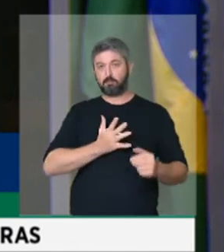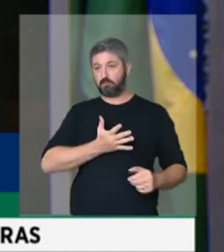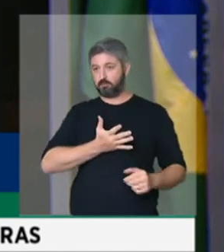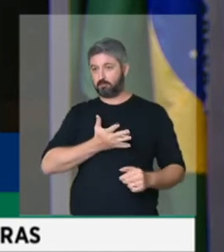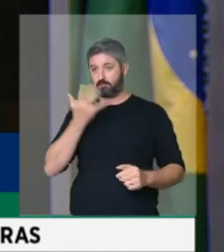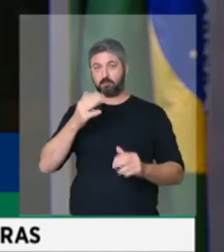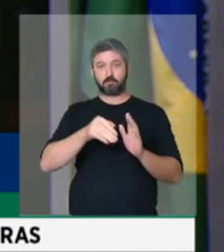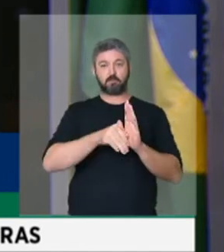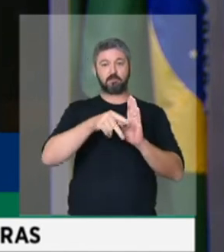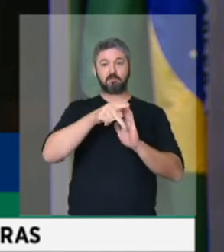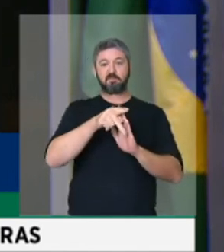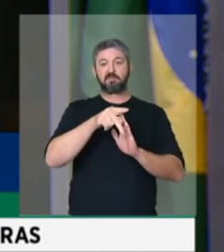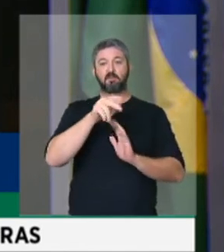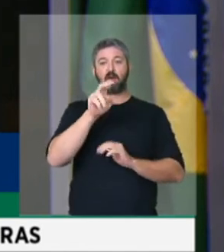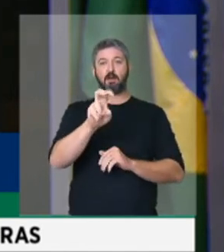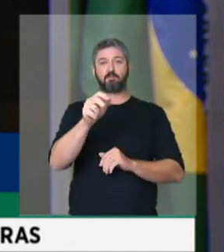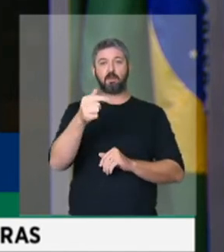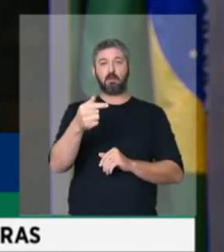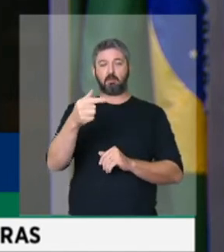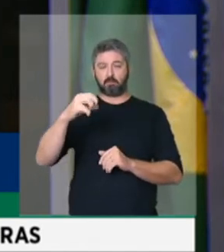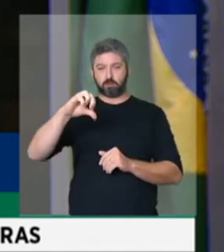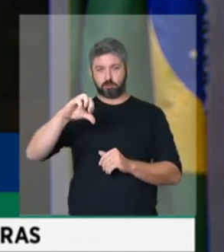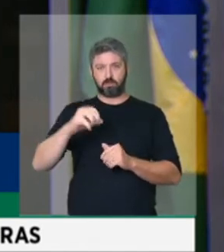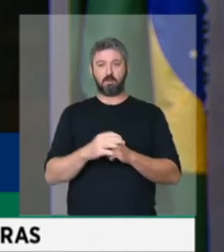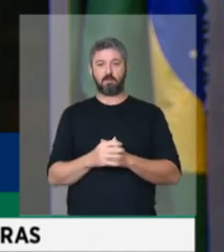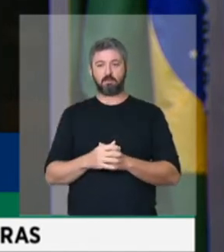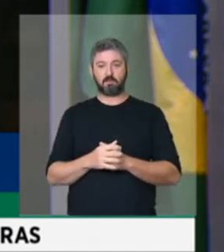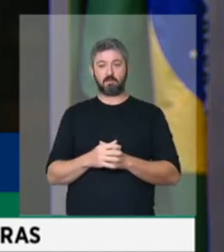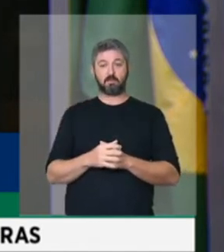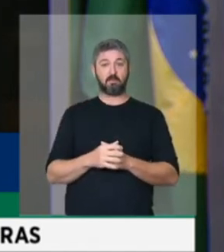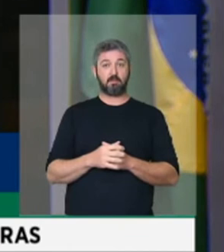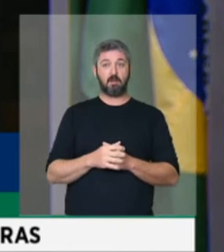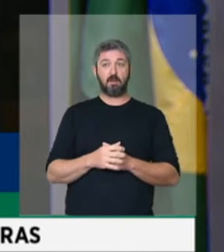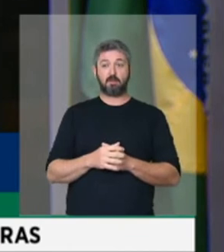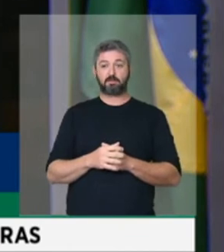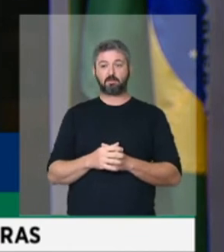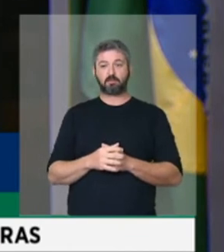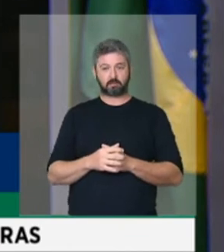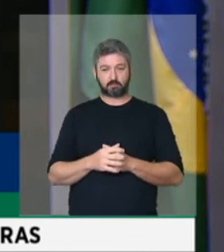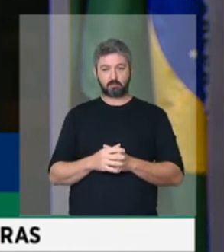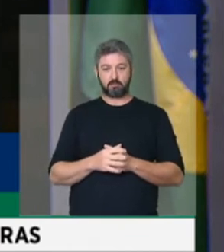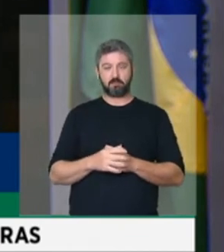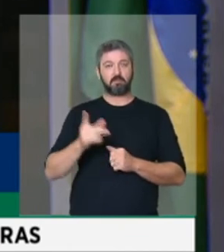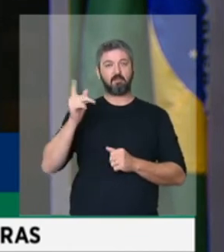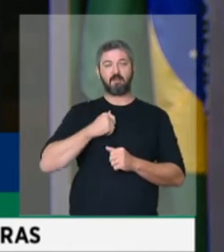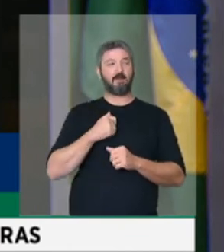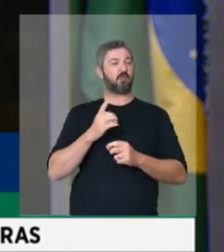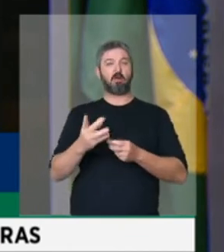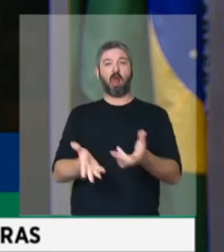QUE O MAIOR ATAQUE DA HISTÓRIA DA ELETROBRAS FOI PERPETRADO NO GOVERNO DO PT DA EX-PRESIDENTE DILMA ROUSSEFF,